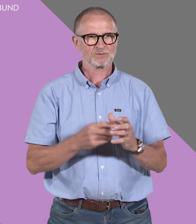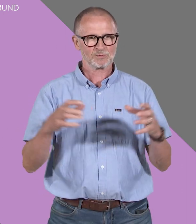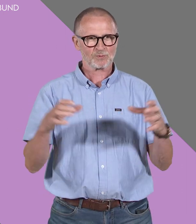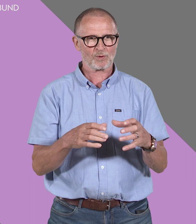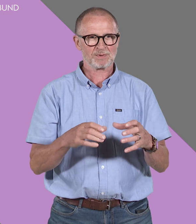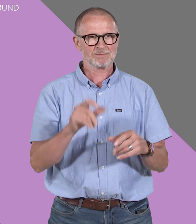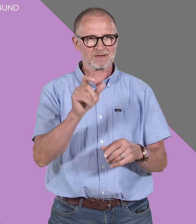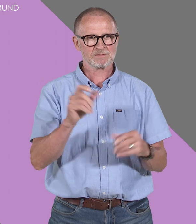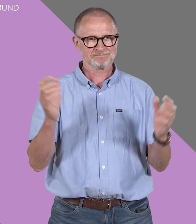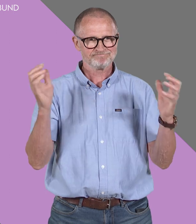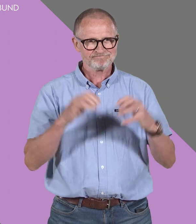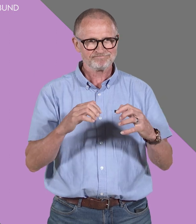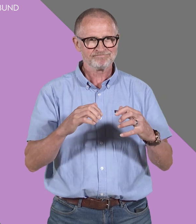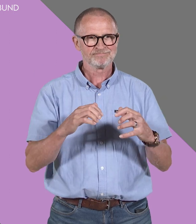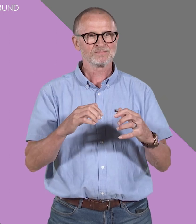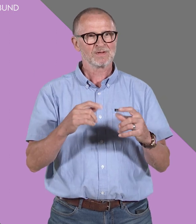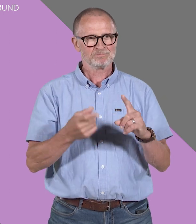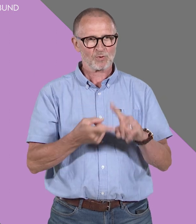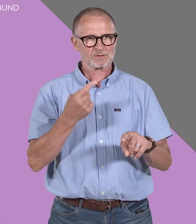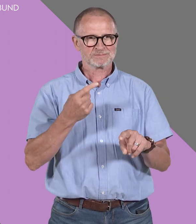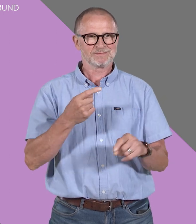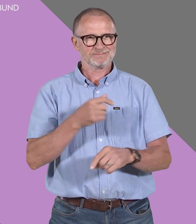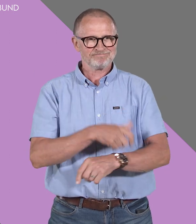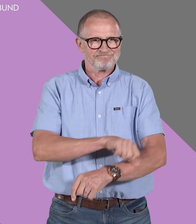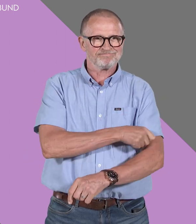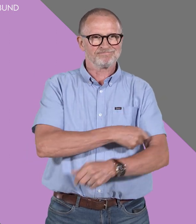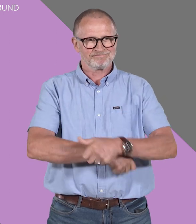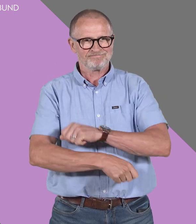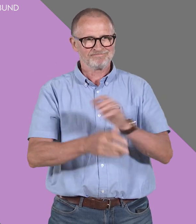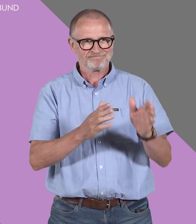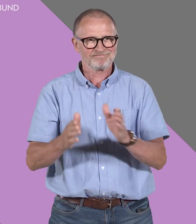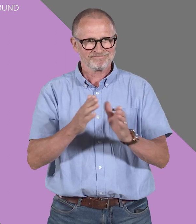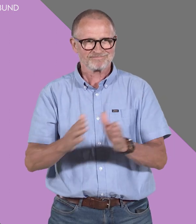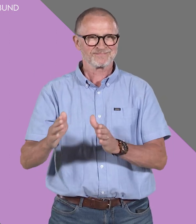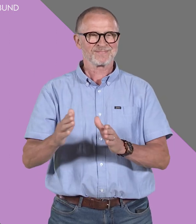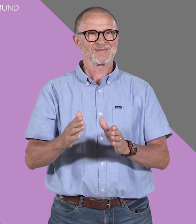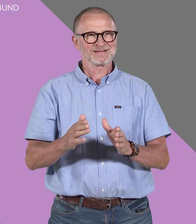En planeringsgrupp som består av före detta elever har kavlat upp ärmarna inför arrangemangen.